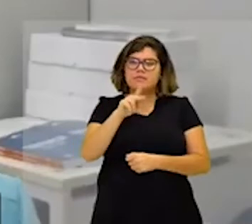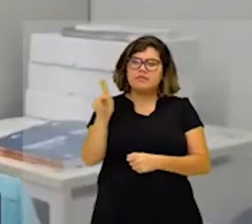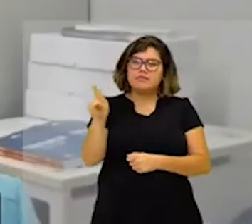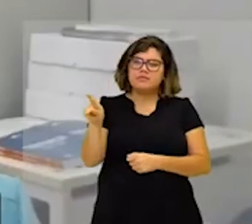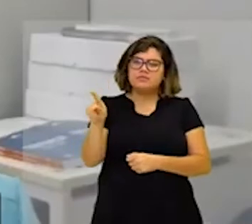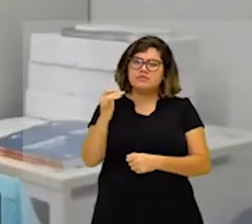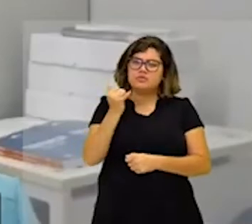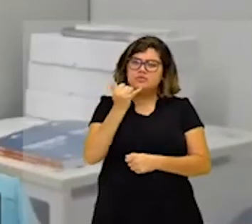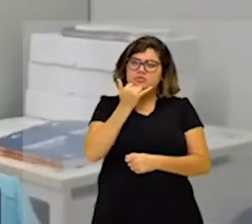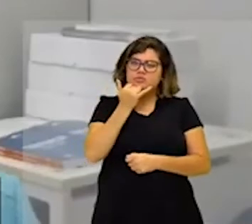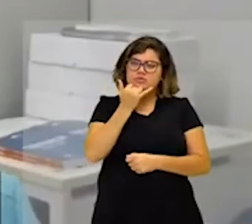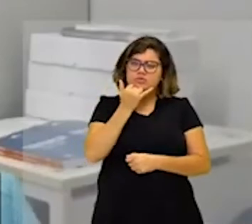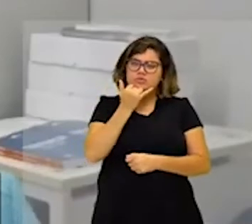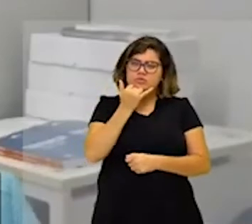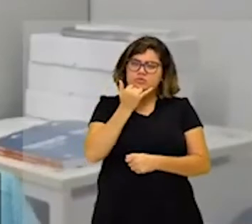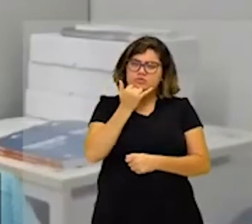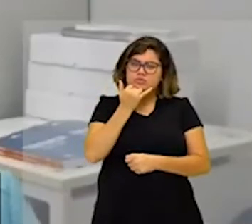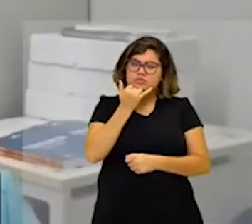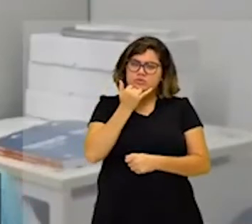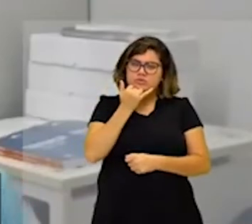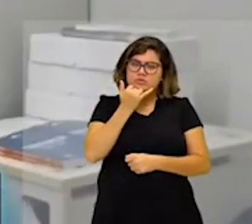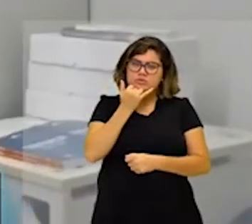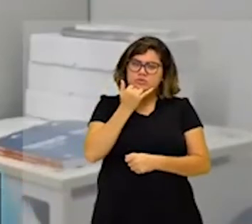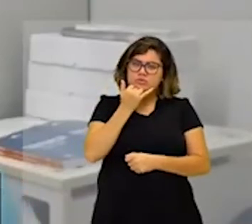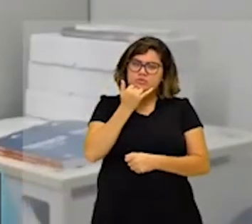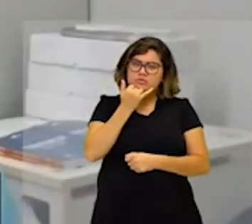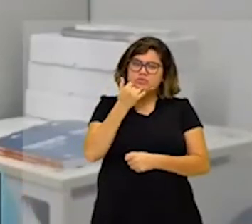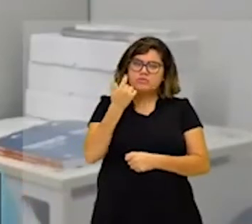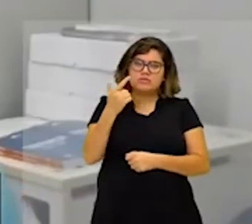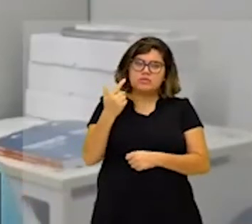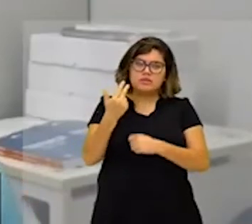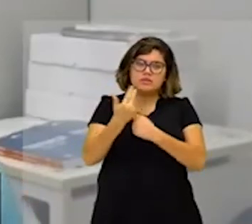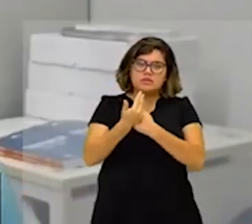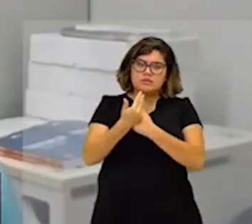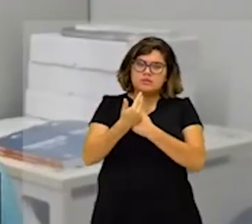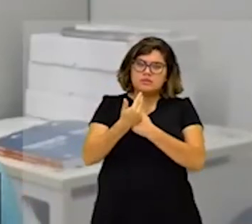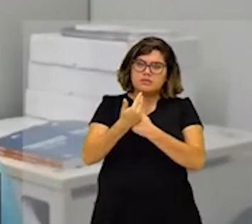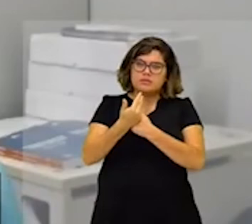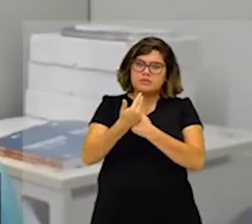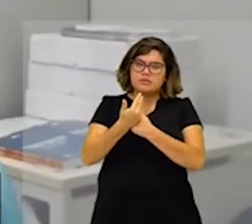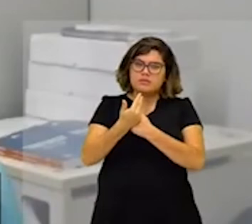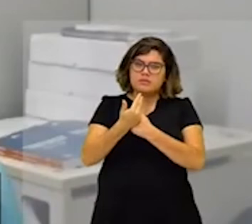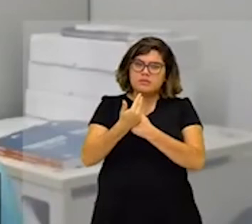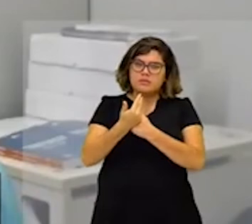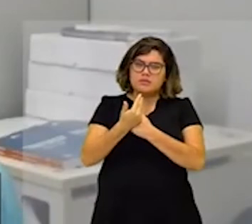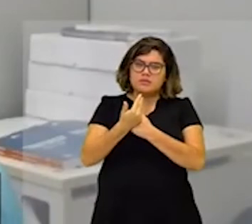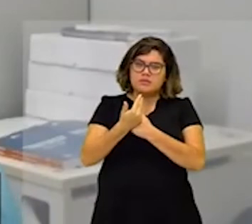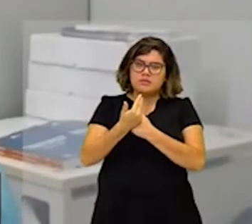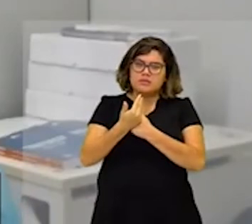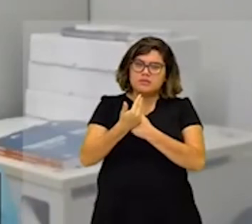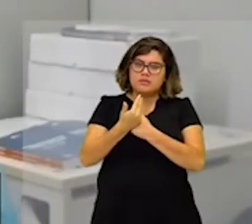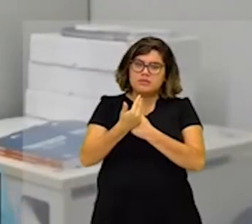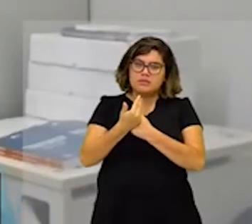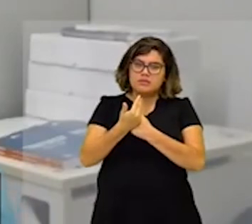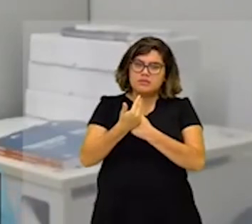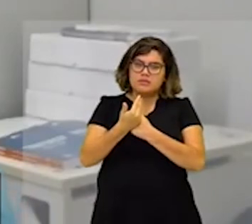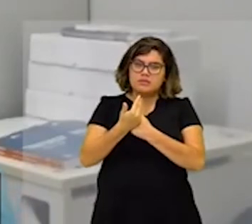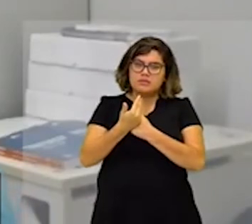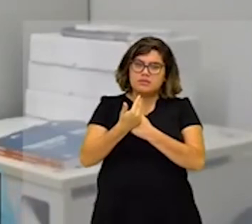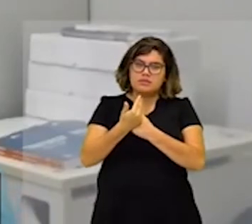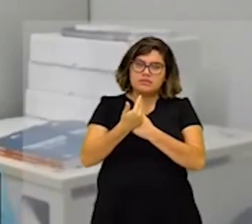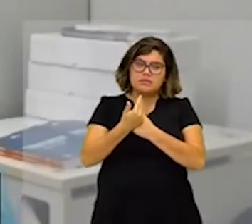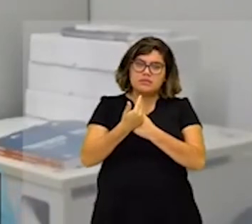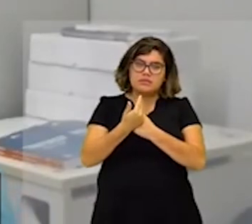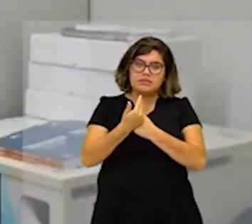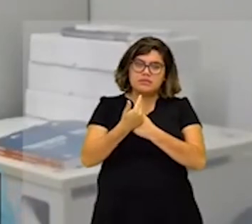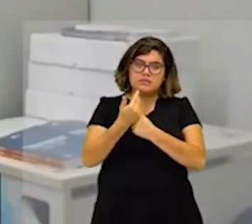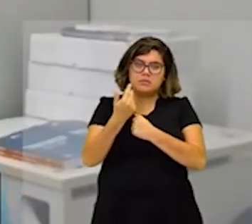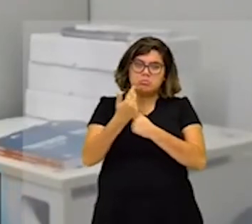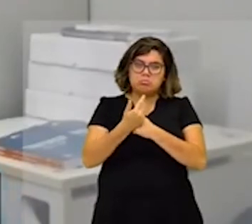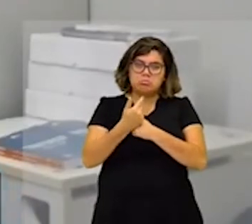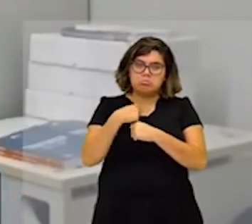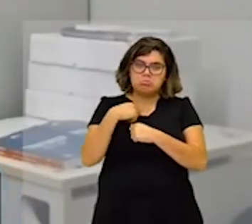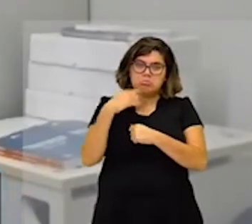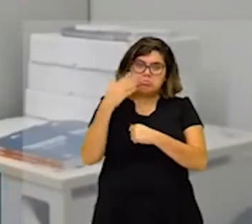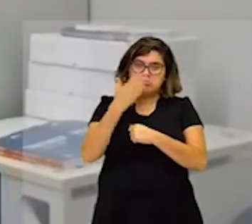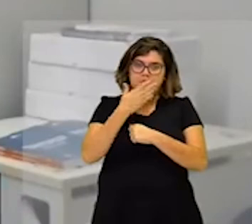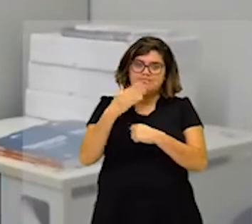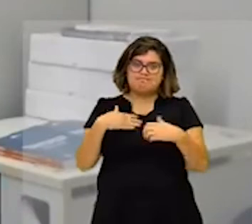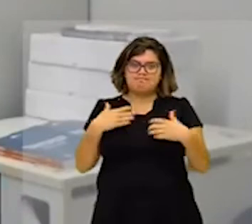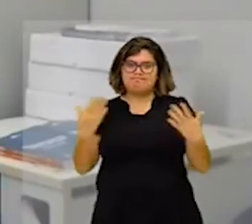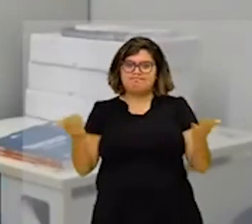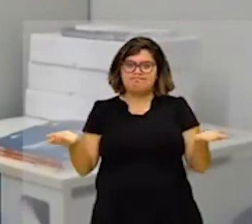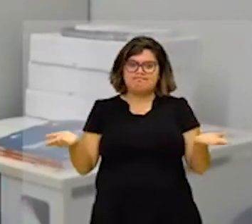não tem a imagem do Senhor e eu tô com a qualidade eu estou até me vendo não é